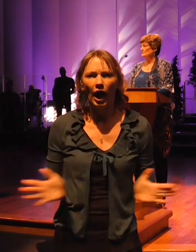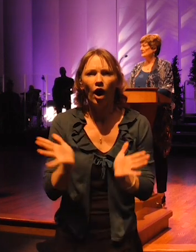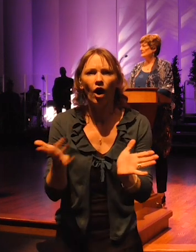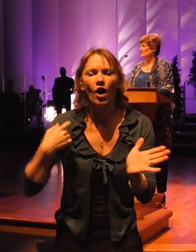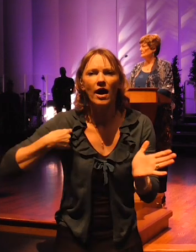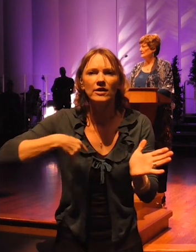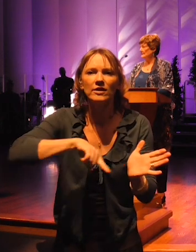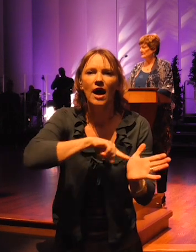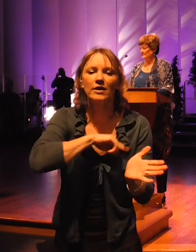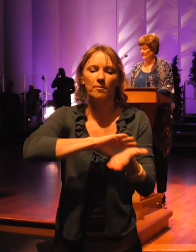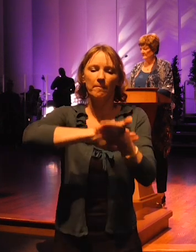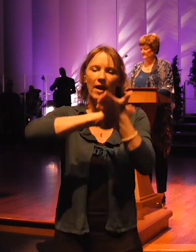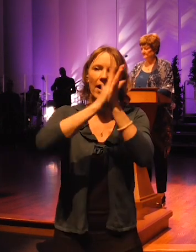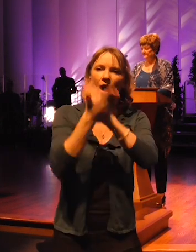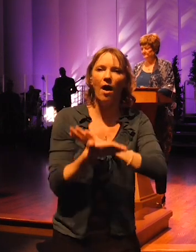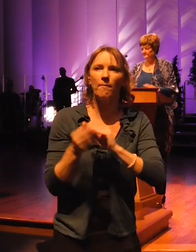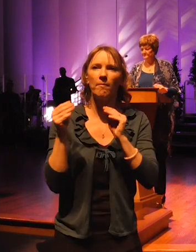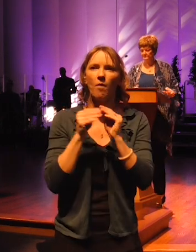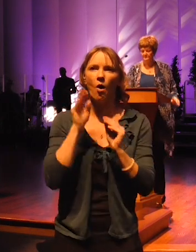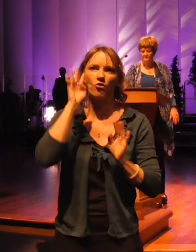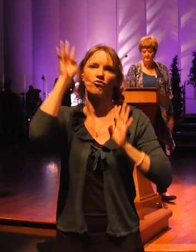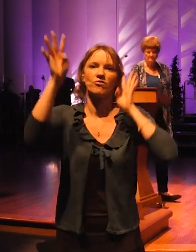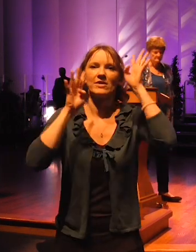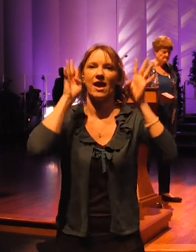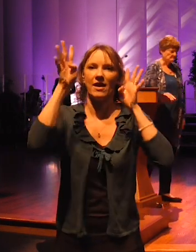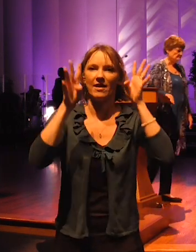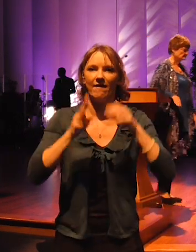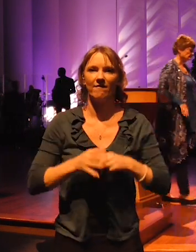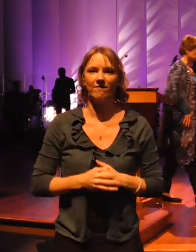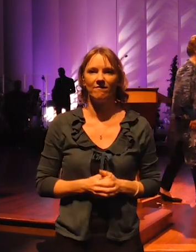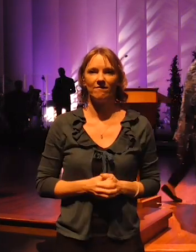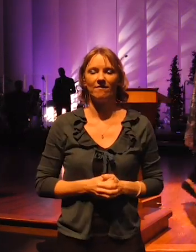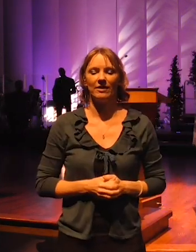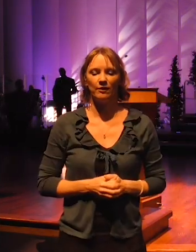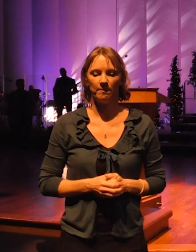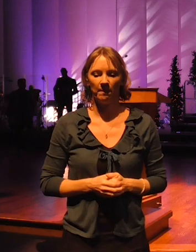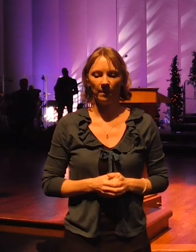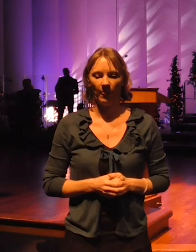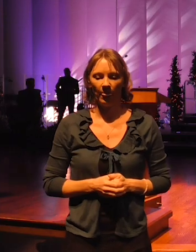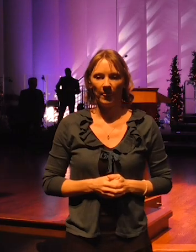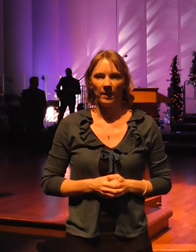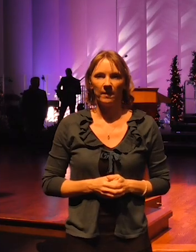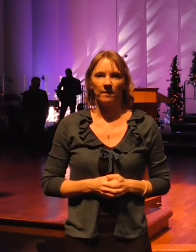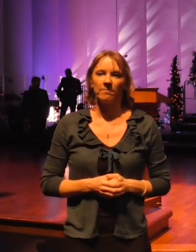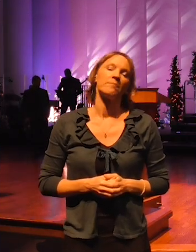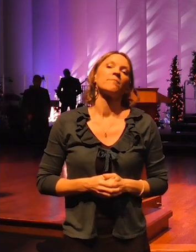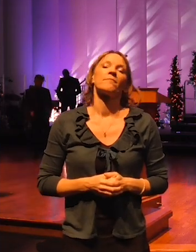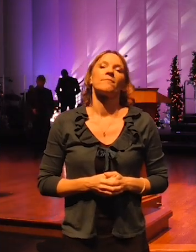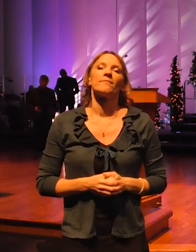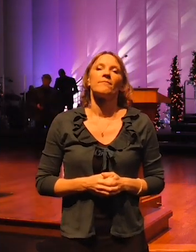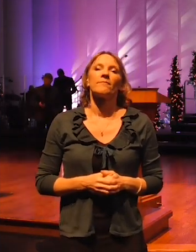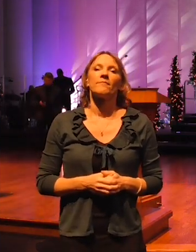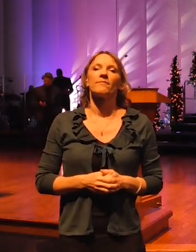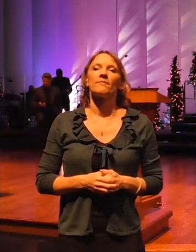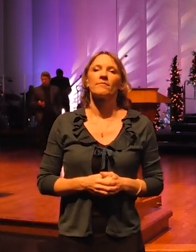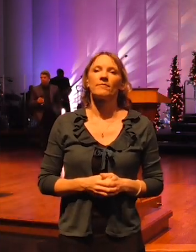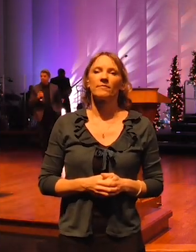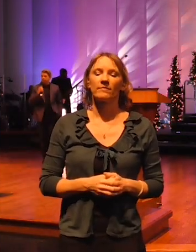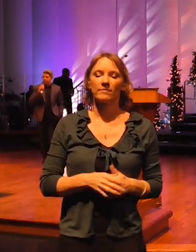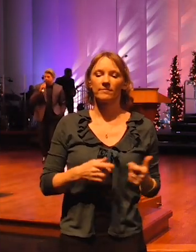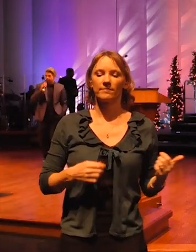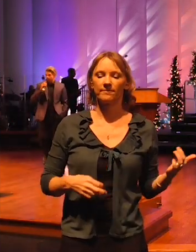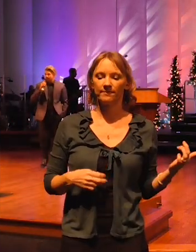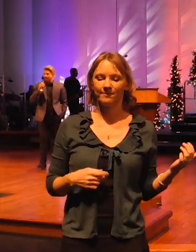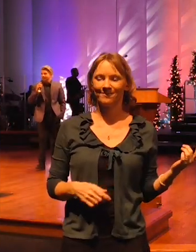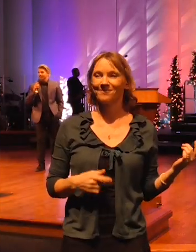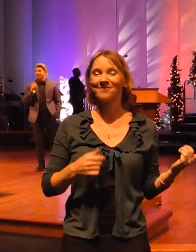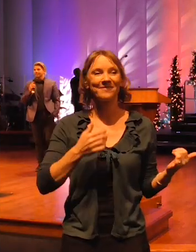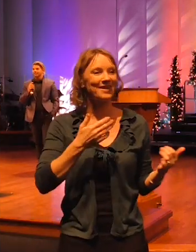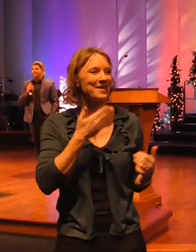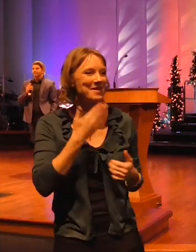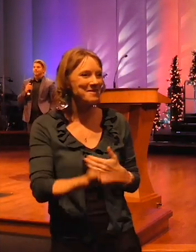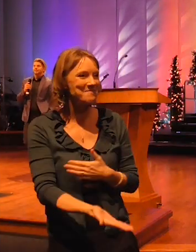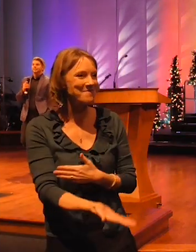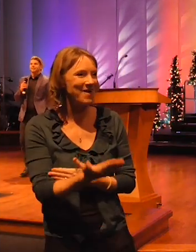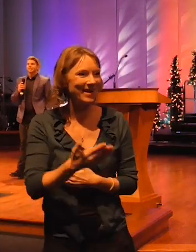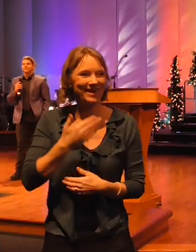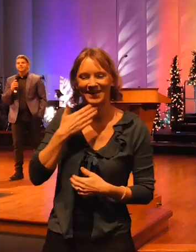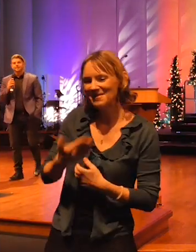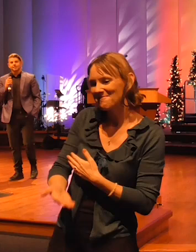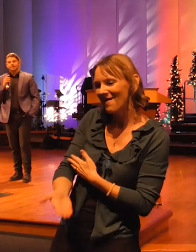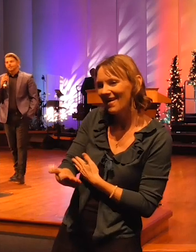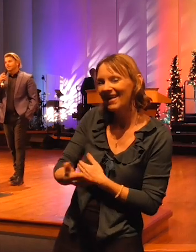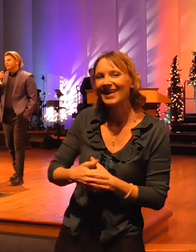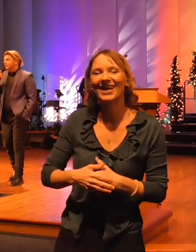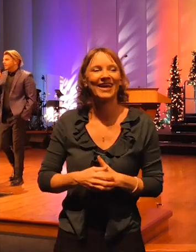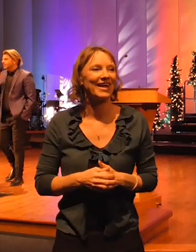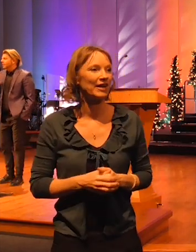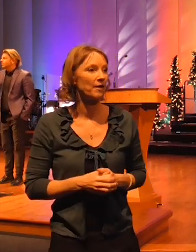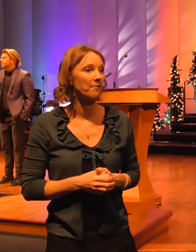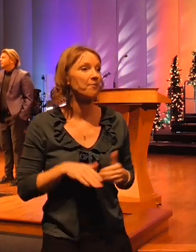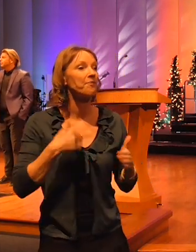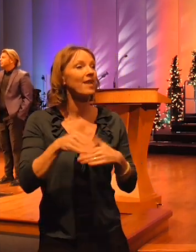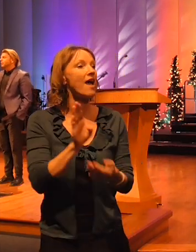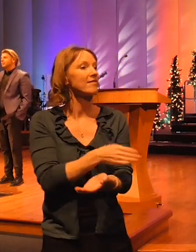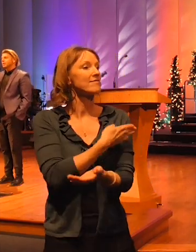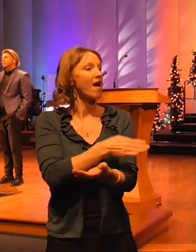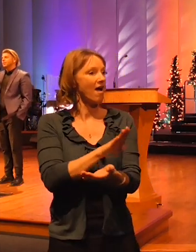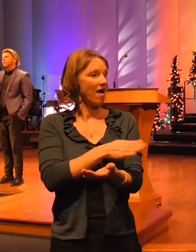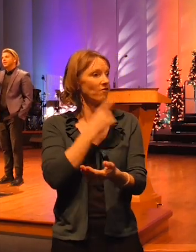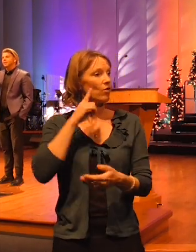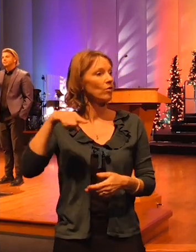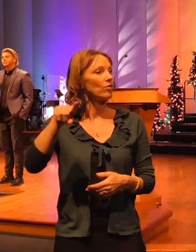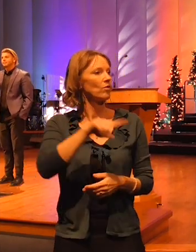creativos buenos días [Música] la próxima canción que haremos para ti se llama the Pain